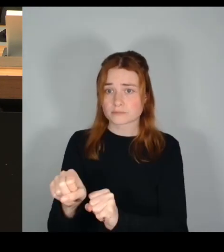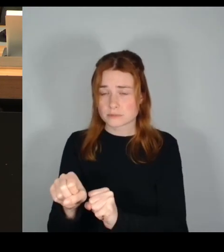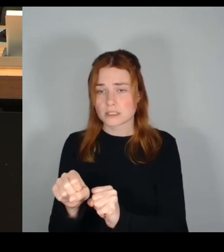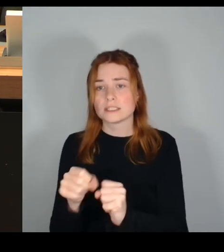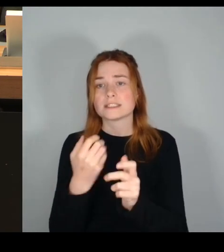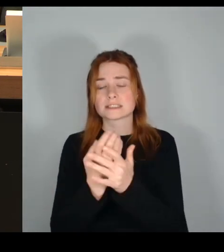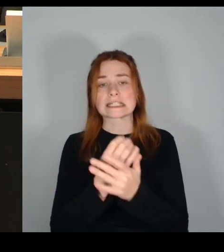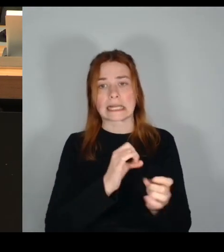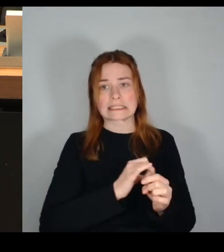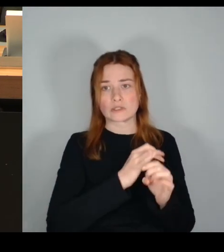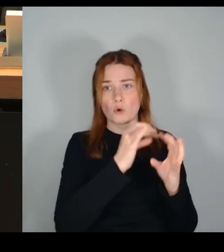hat.